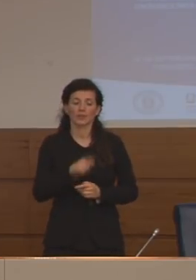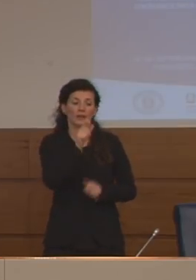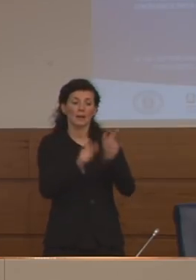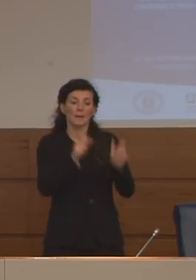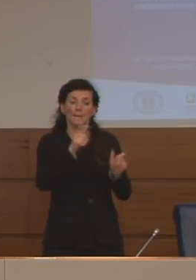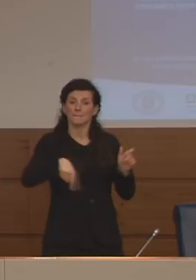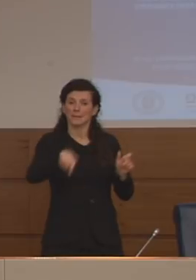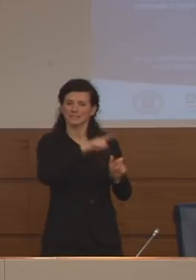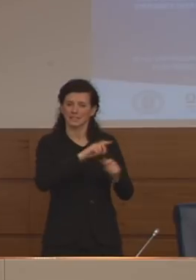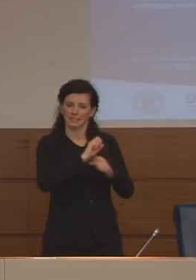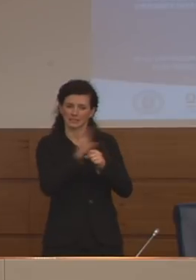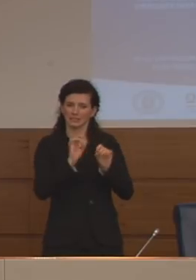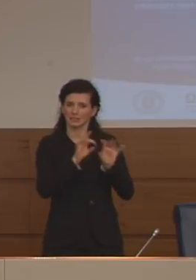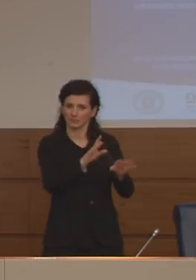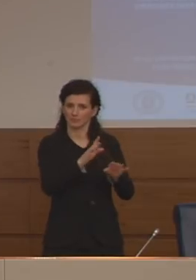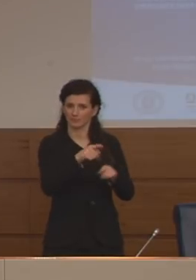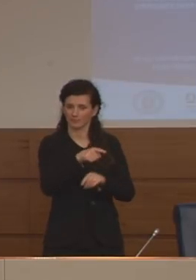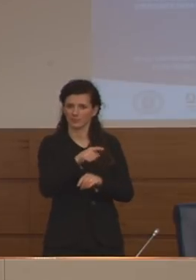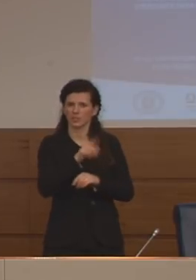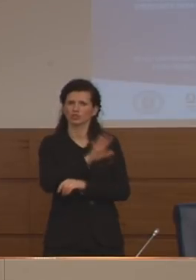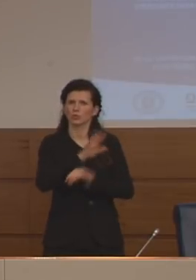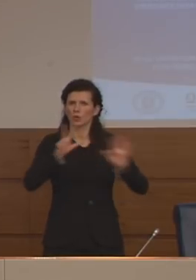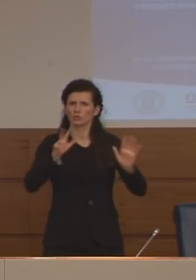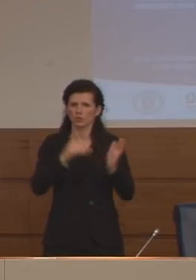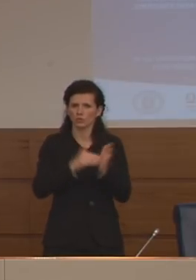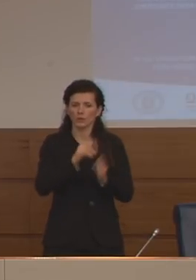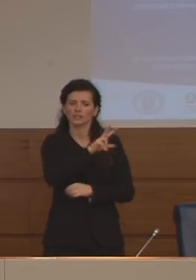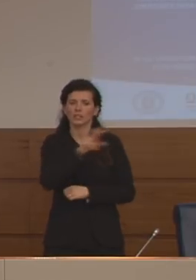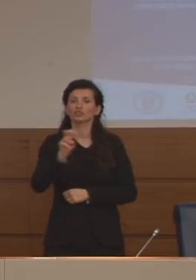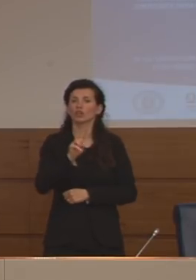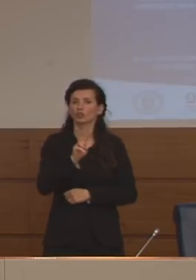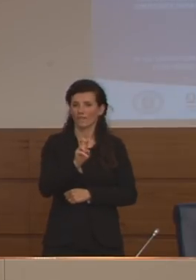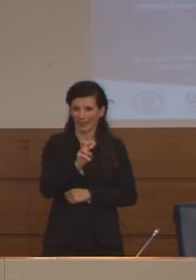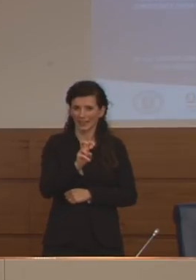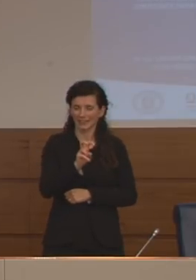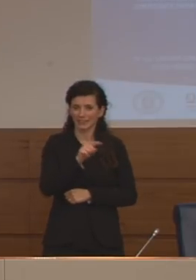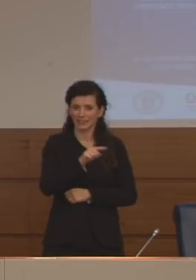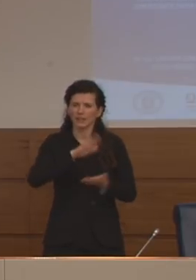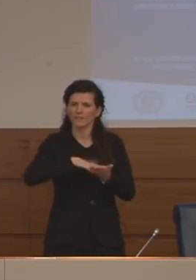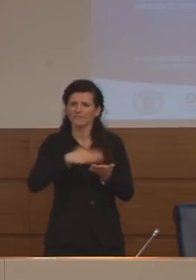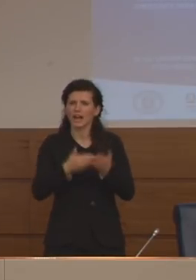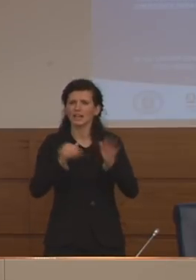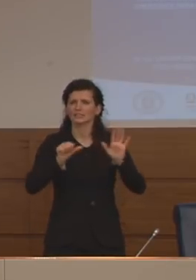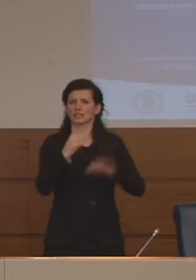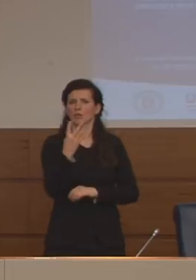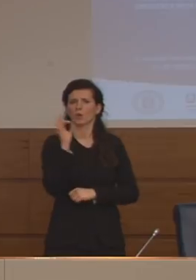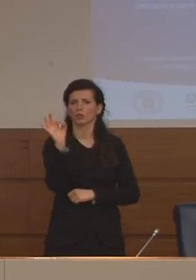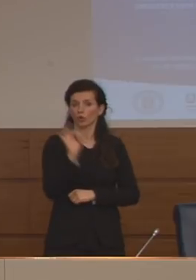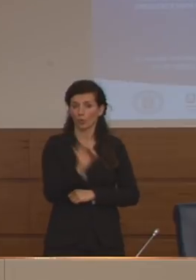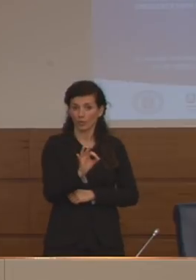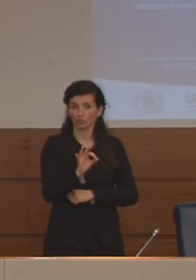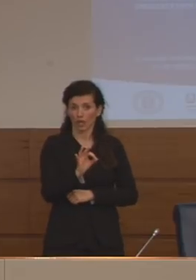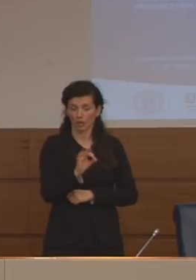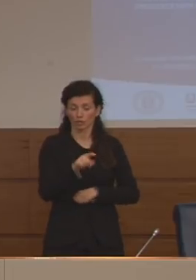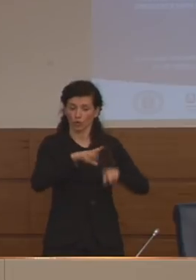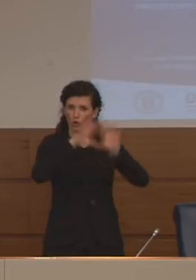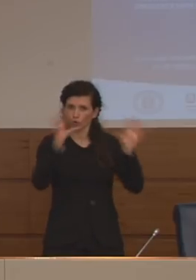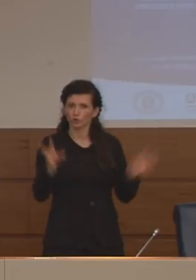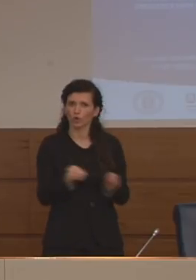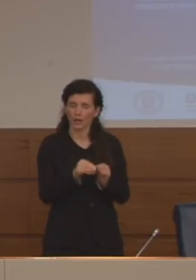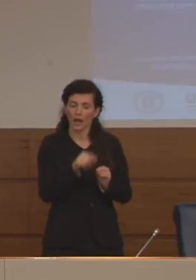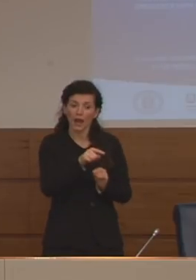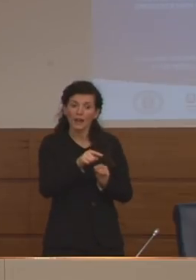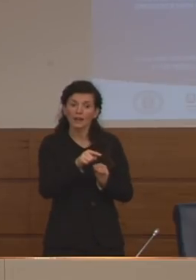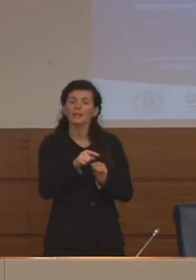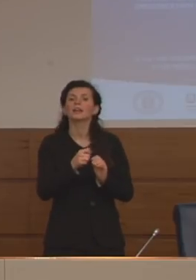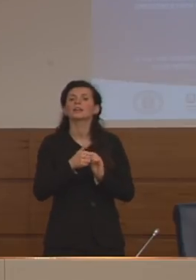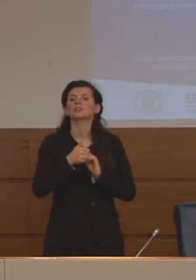in totale 58.320 pari al 64% del totale, sono in isolamento senza